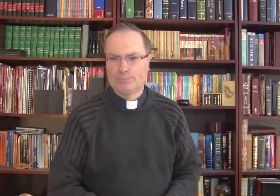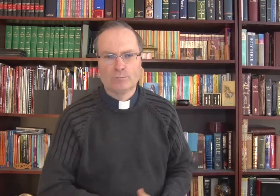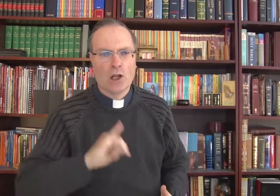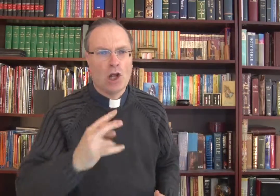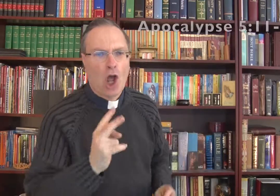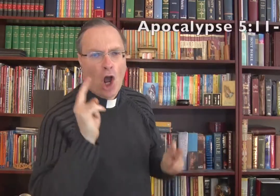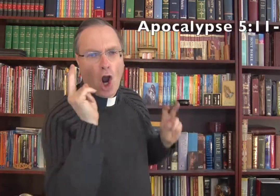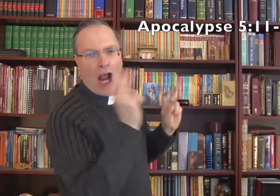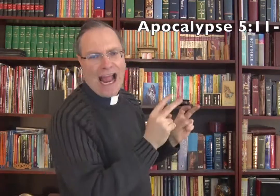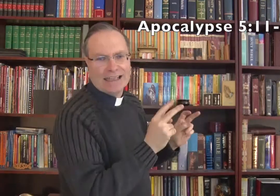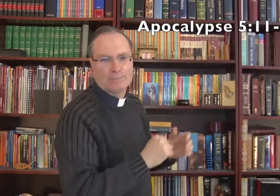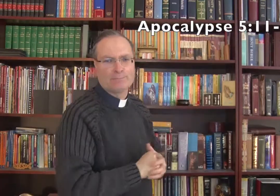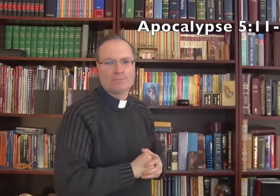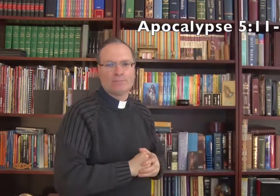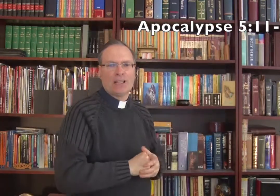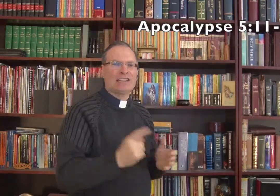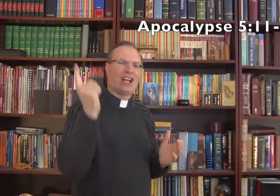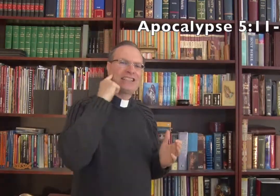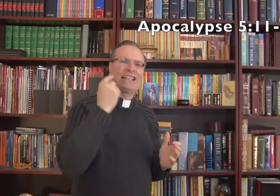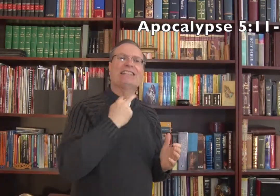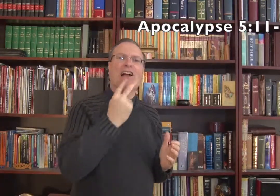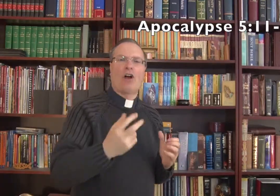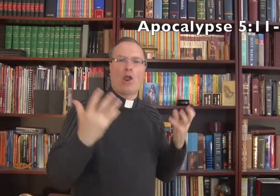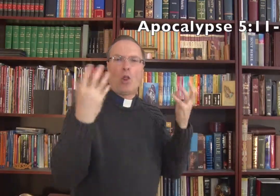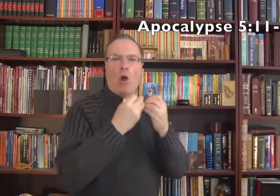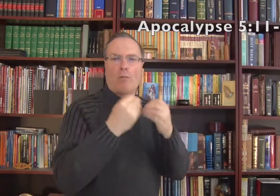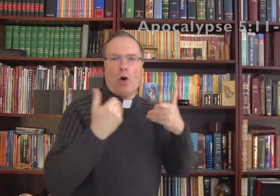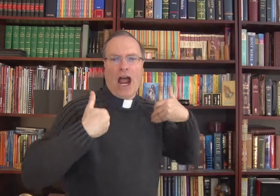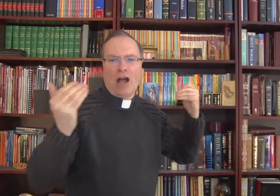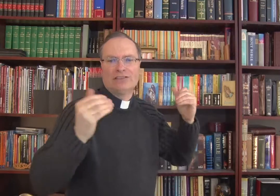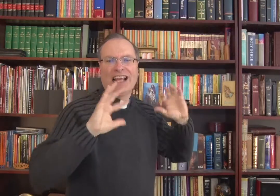«Je regardai et j'entendis la voix de nombreux anges